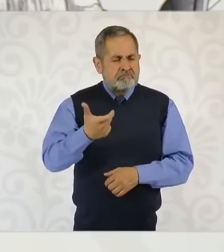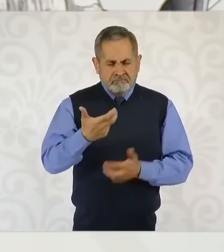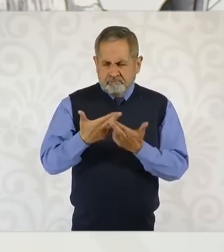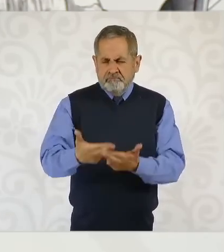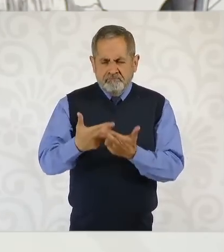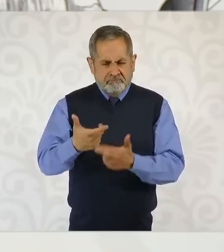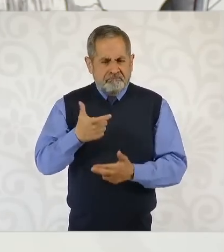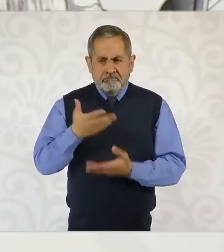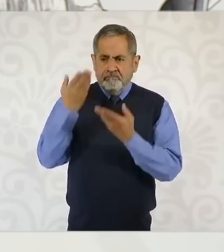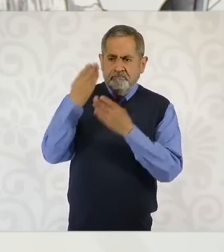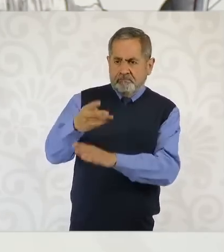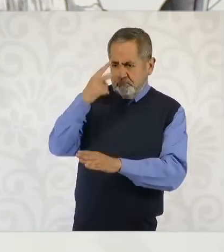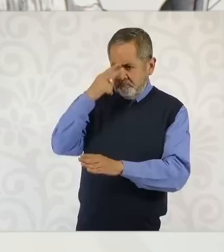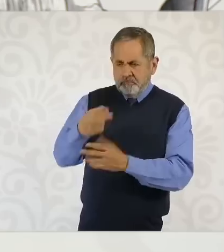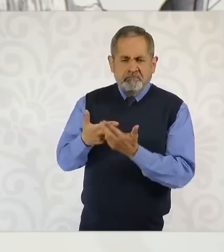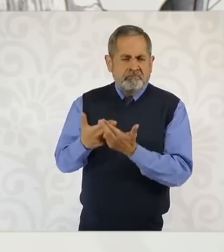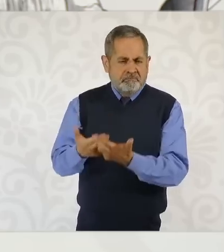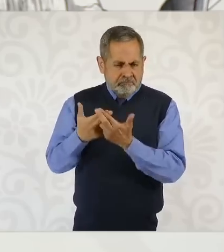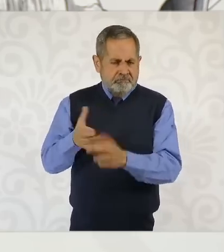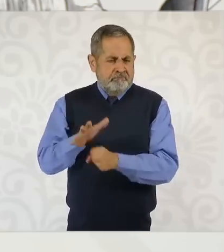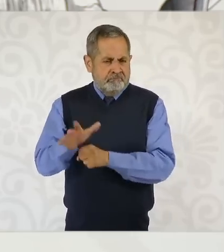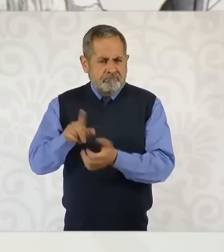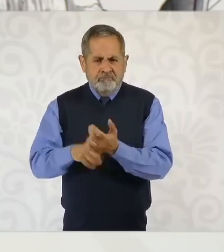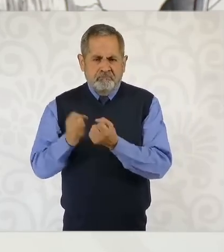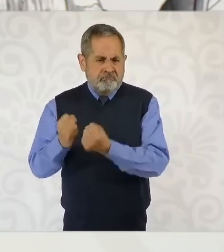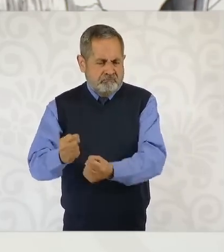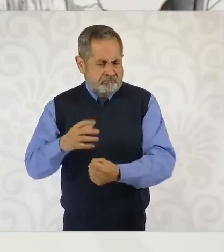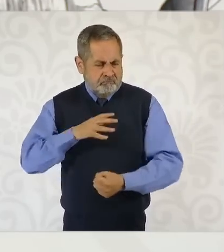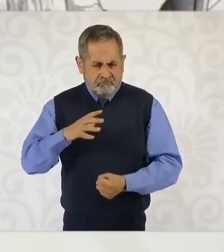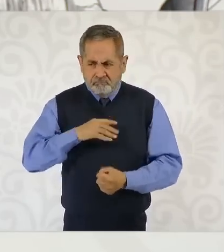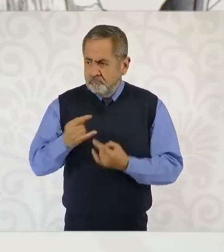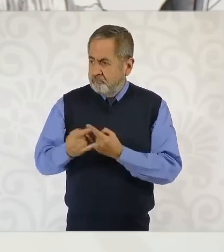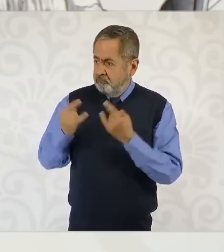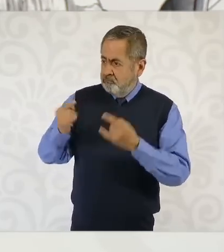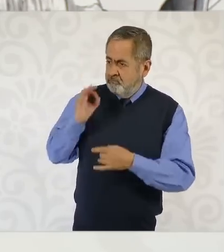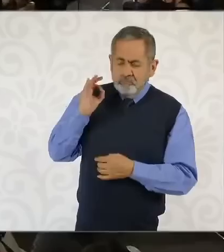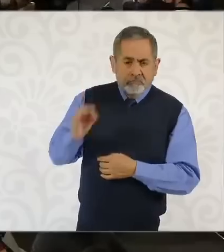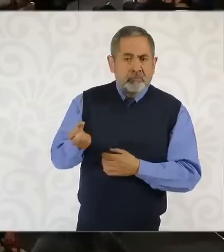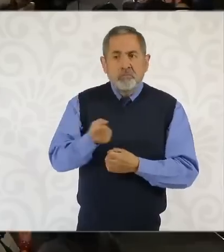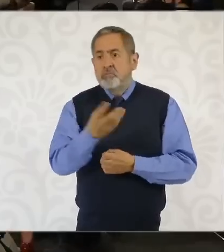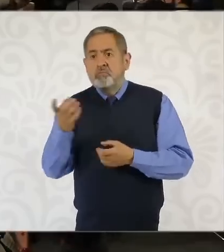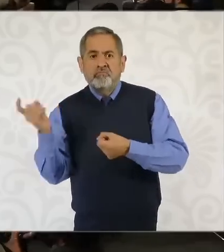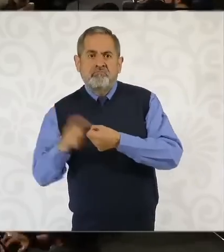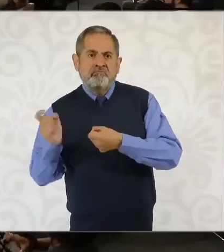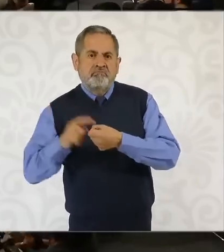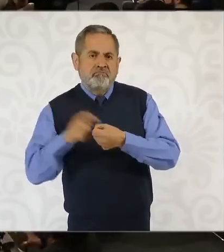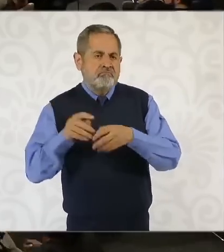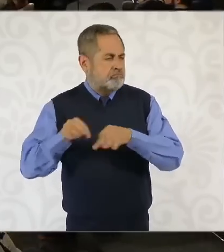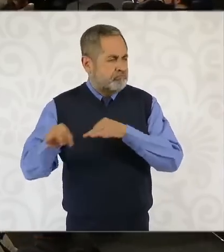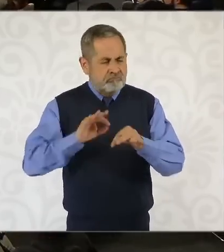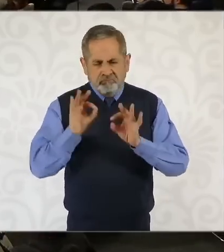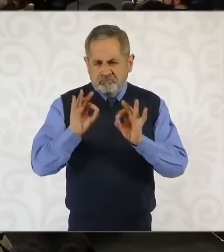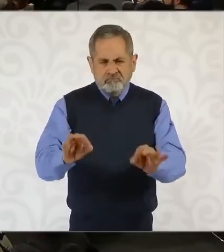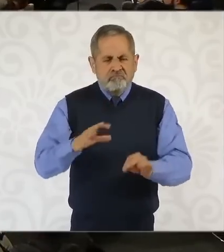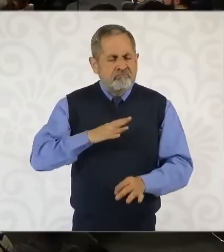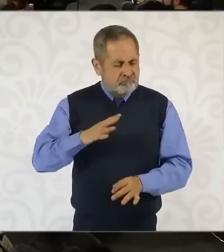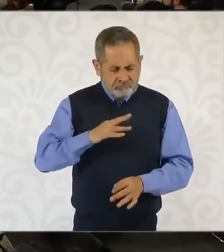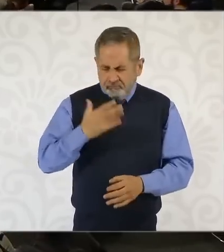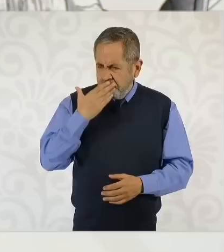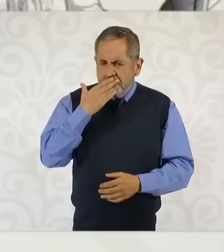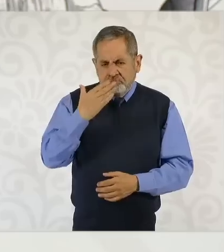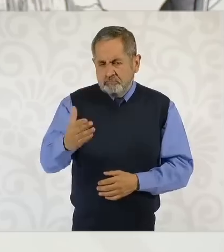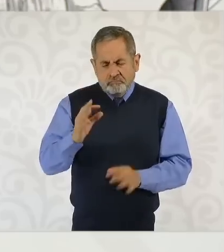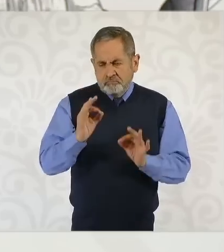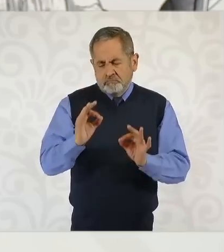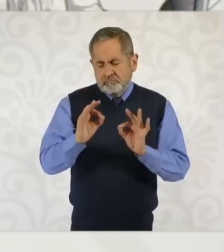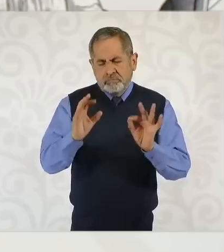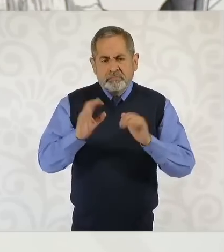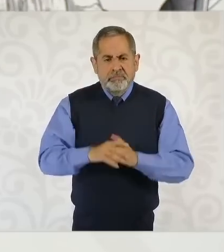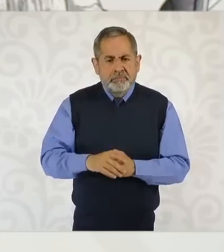banco de México son históricas ayer dio suel los datos de empleo son históricos el el salario es